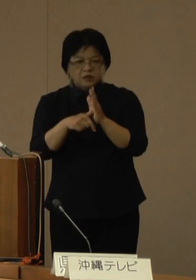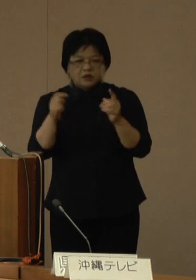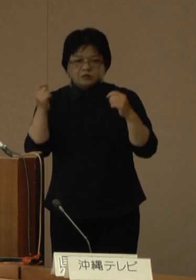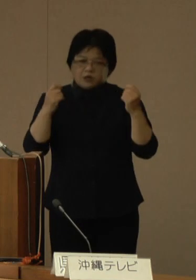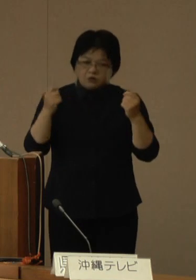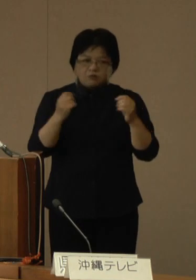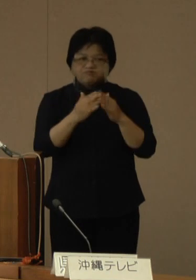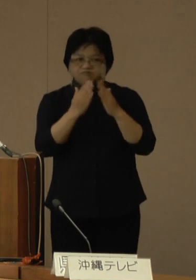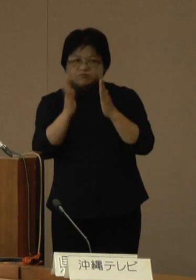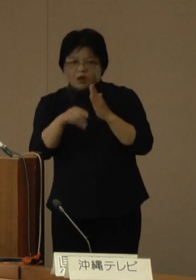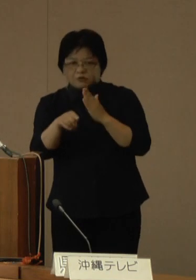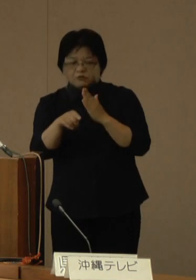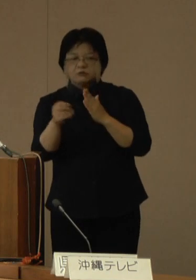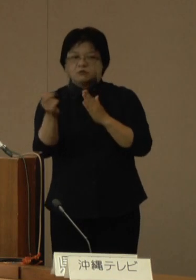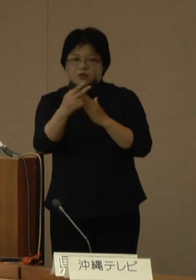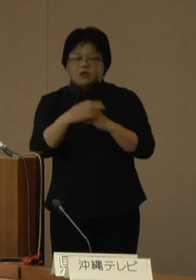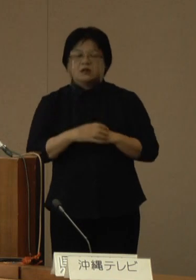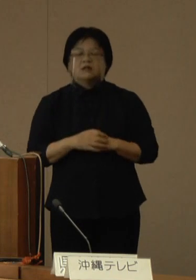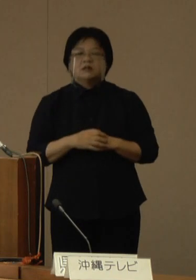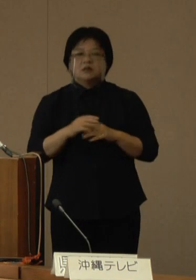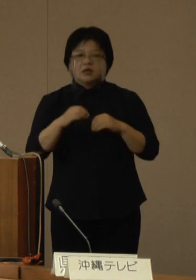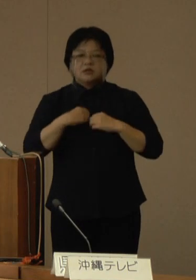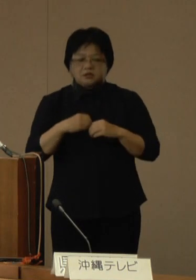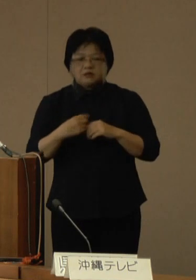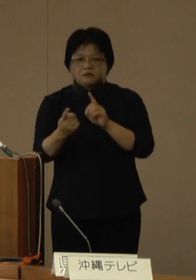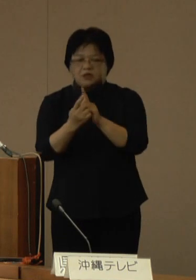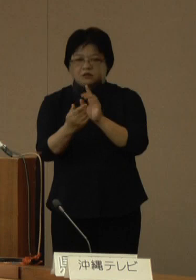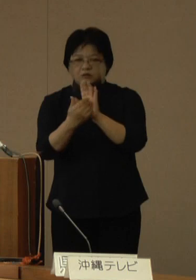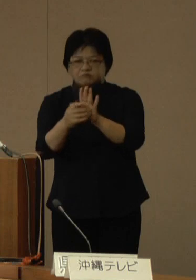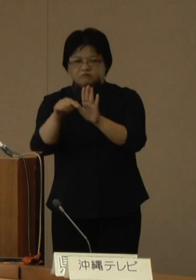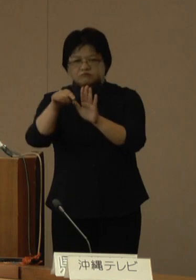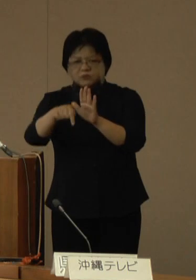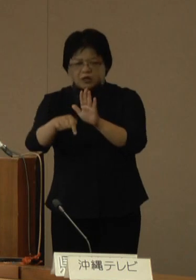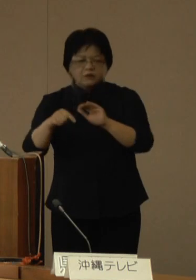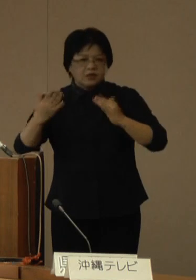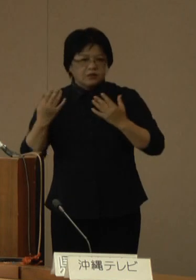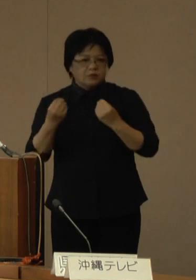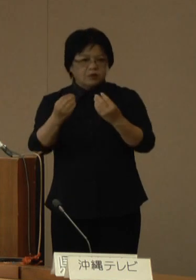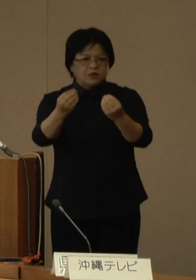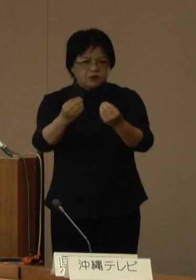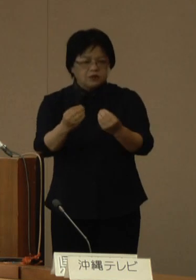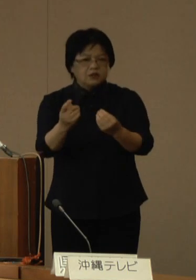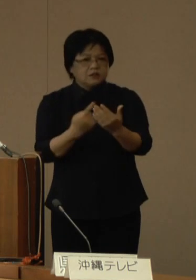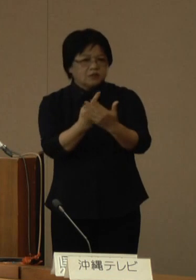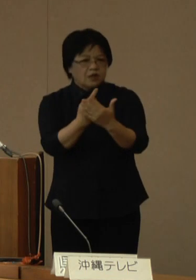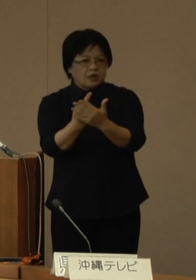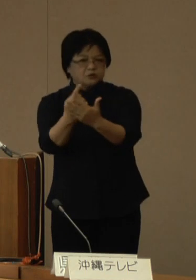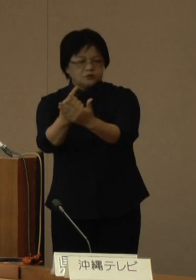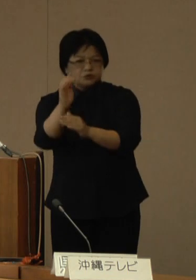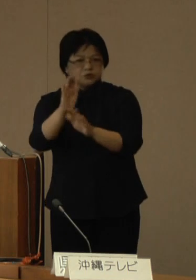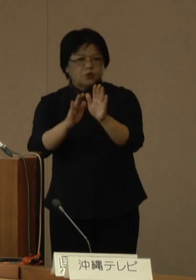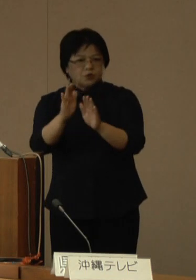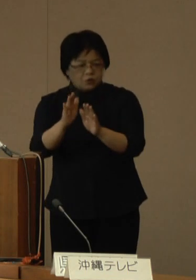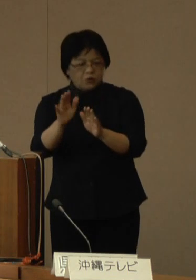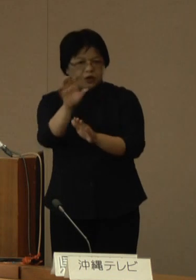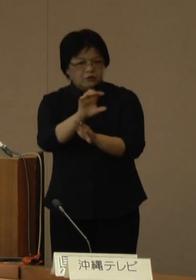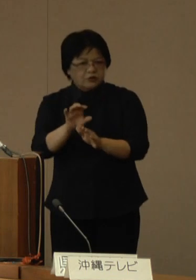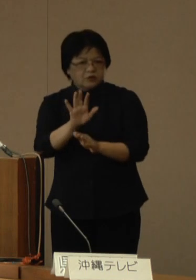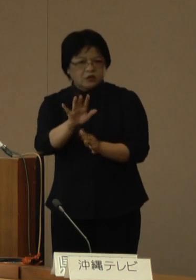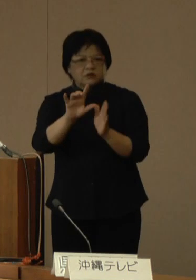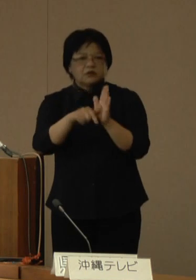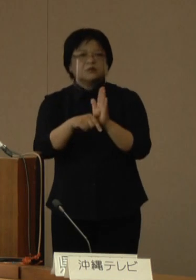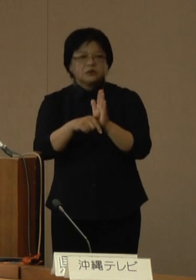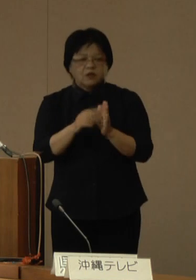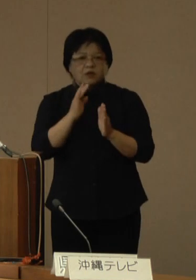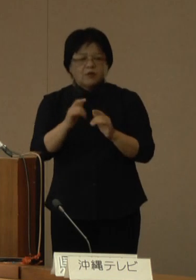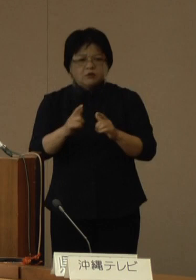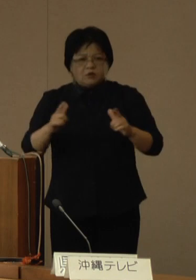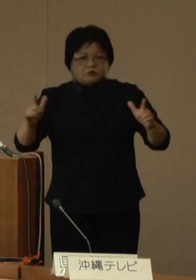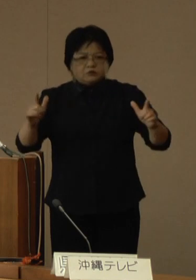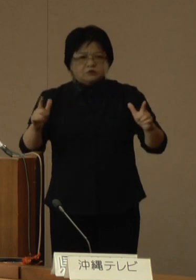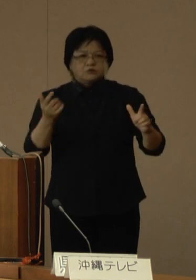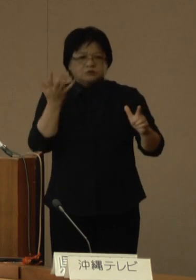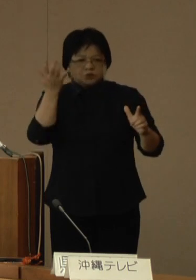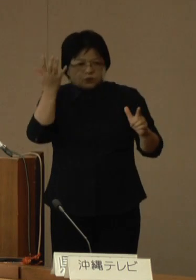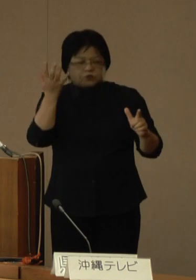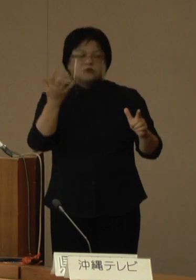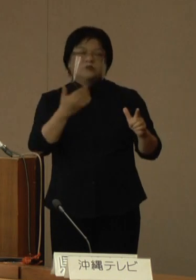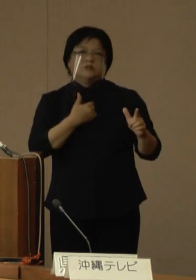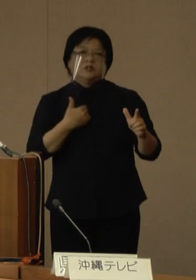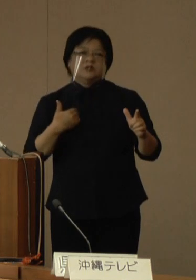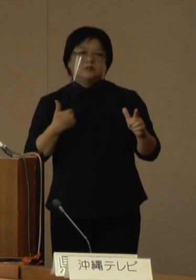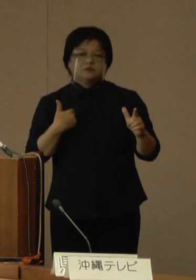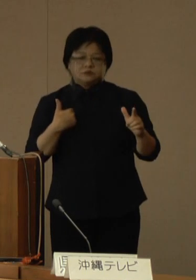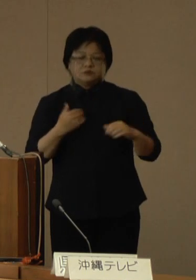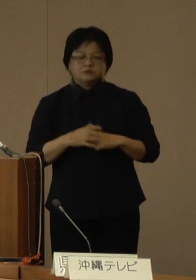あるいは感染対策を十分にとらずにイベントに参加するなどの状況が繰り返された場合、やはり感染が再拡大することも十分考えられます